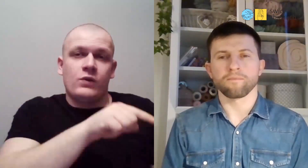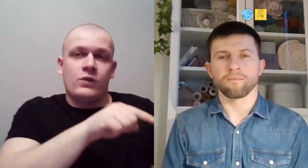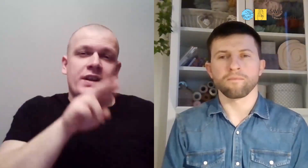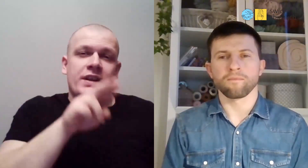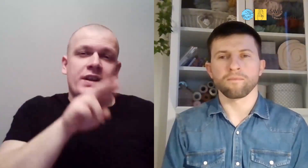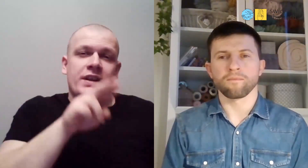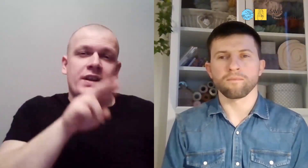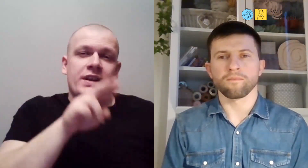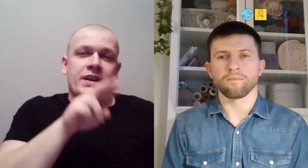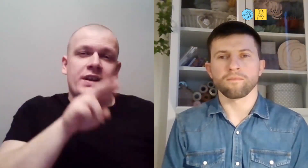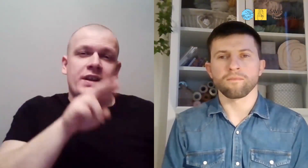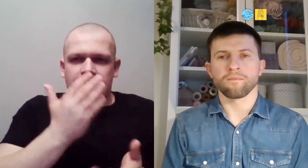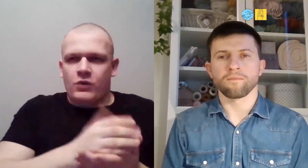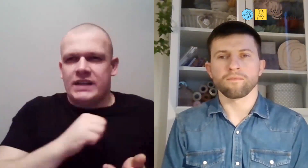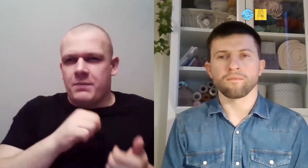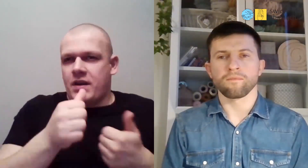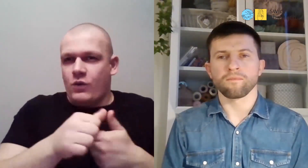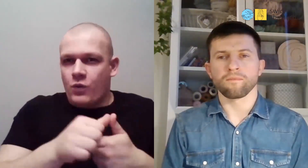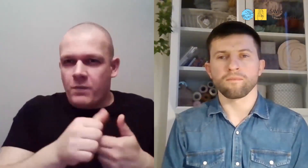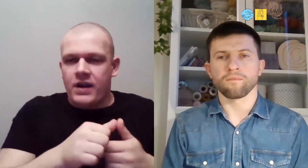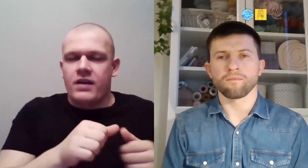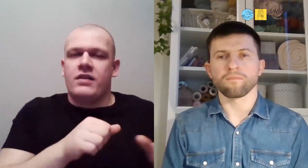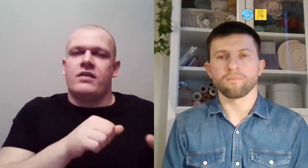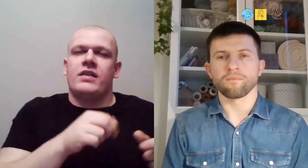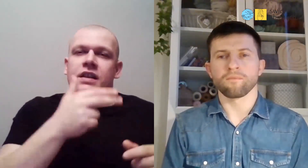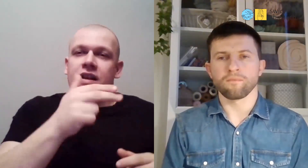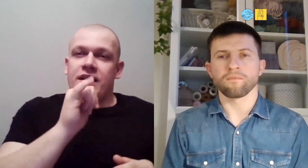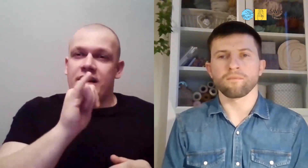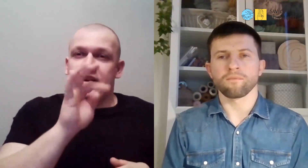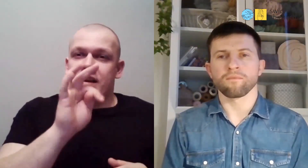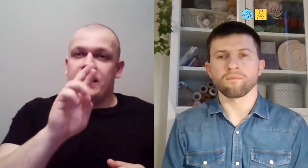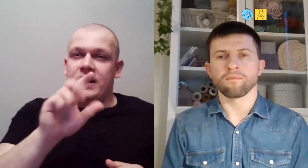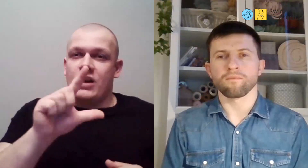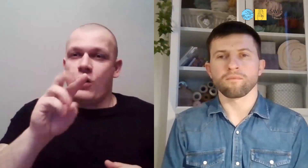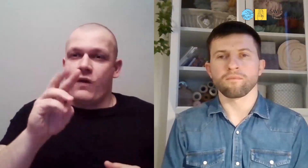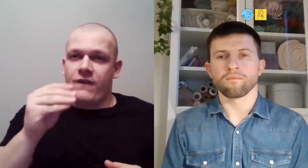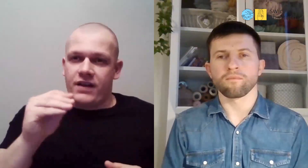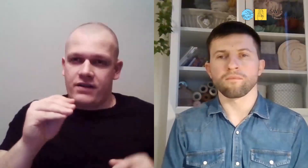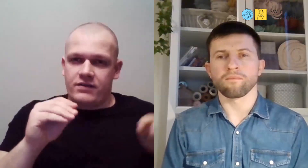Niebieskie, gumowe to nitrylowe.